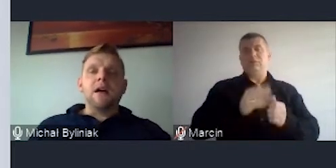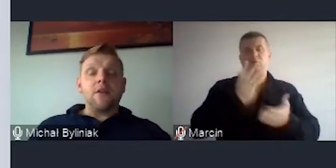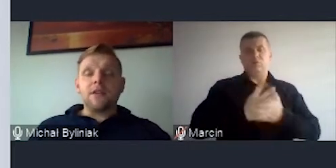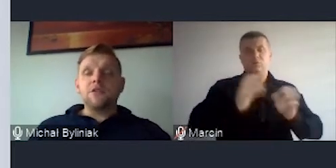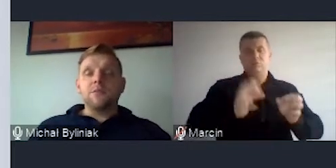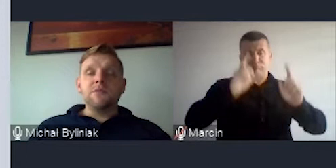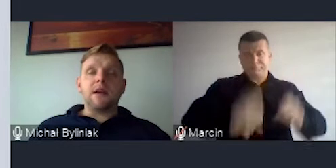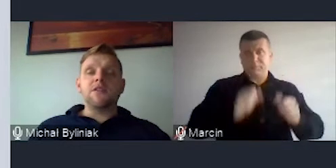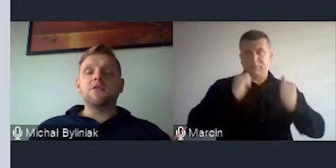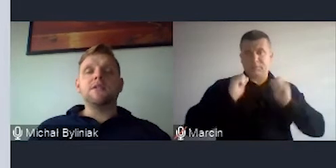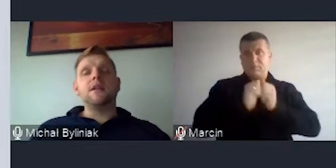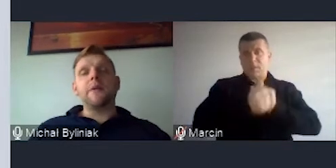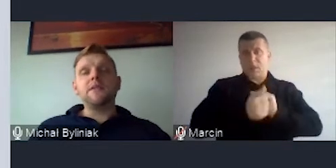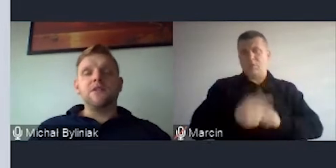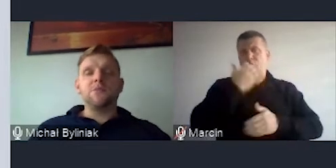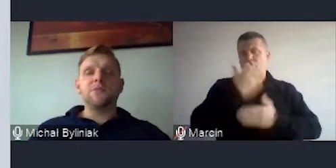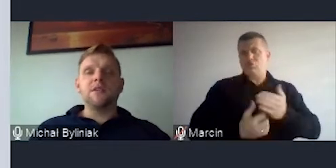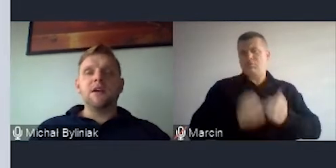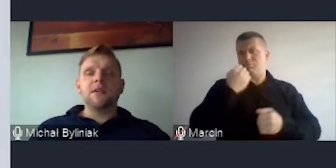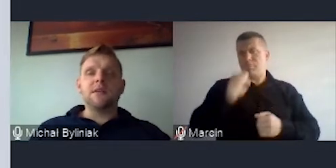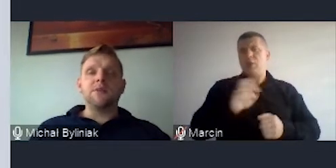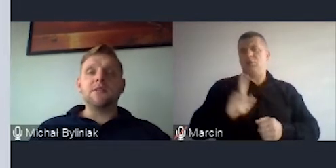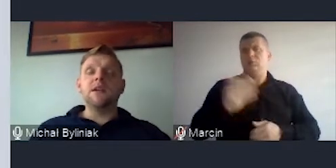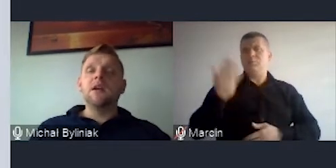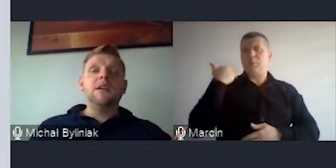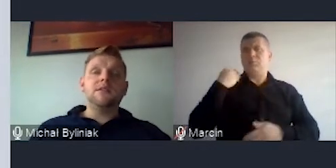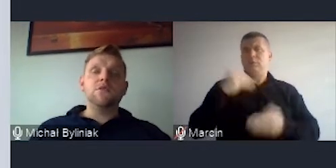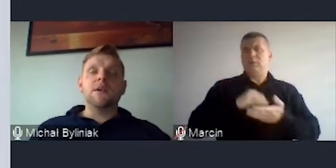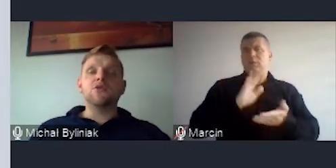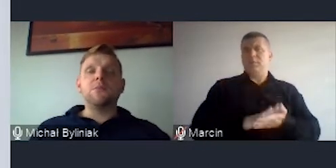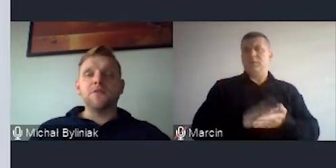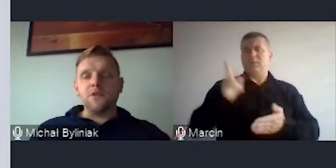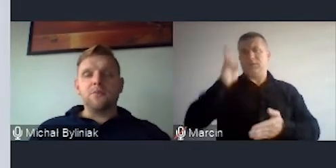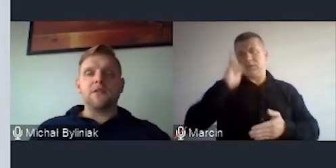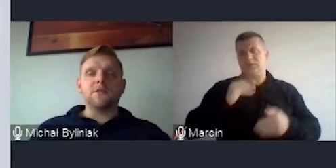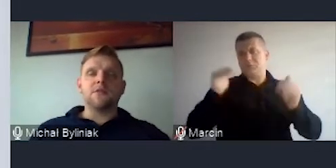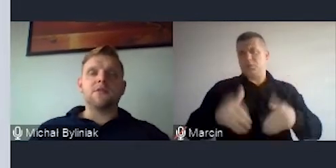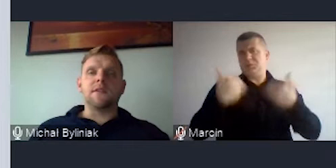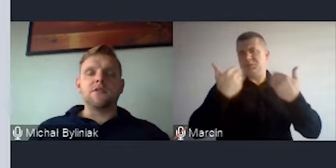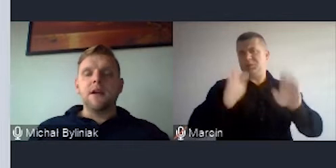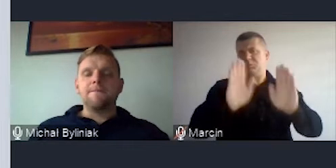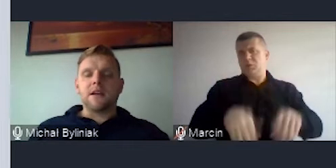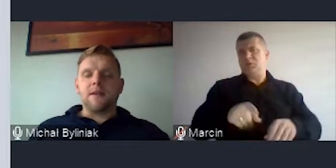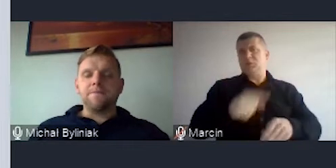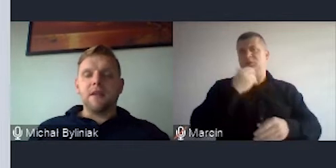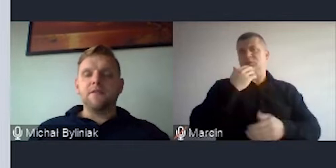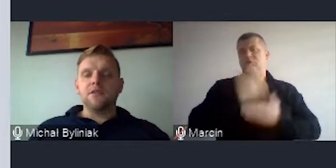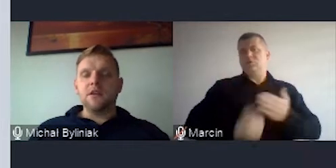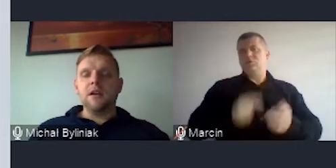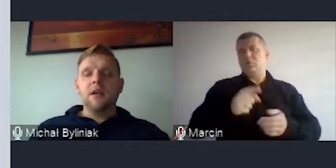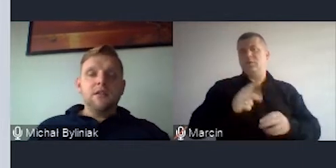okazuje się być bardziej korzystna dla Państwa niż poprzednie zapisy, instytucja może pozwolić Państwu stosować takie wytyczne.